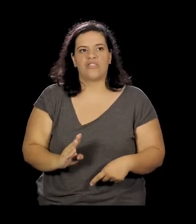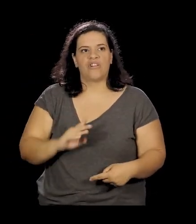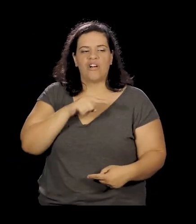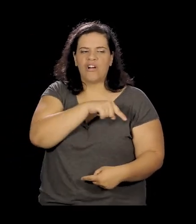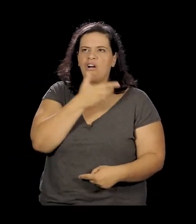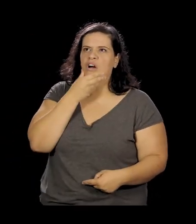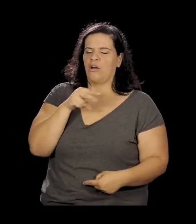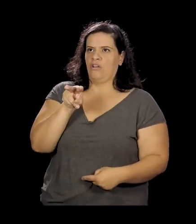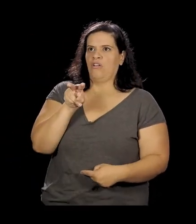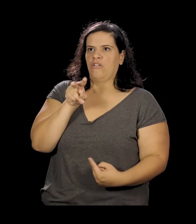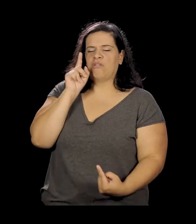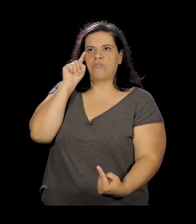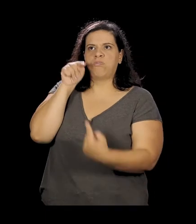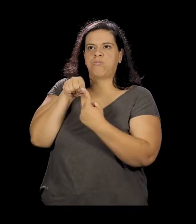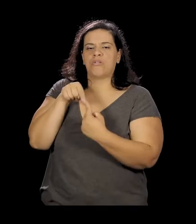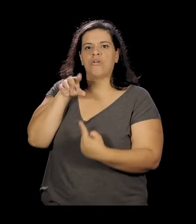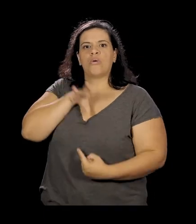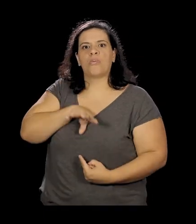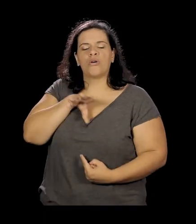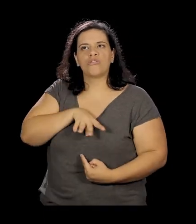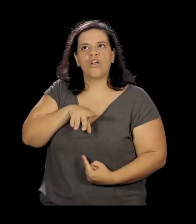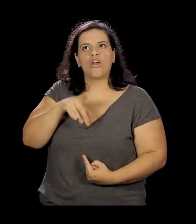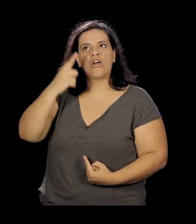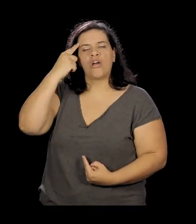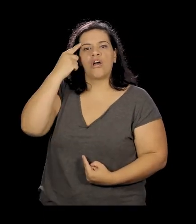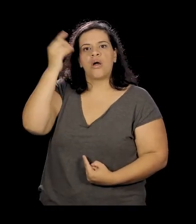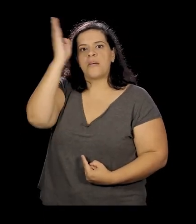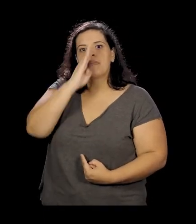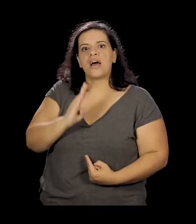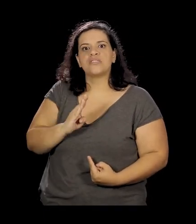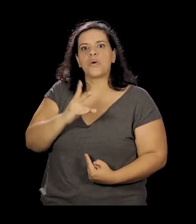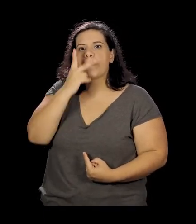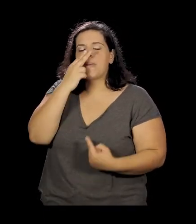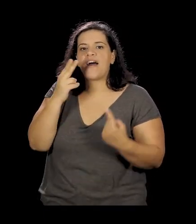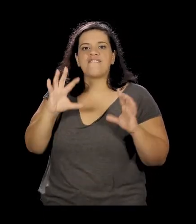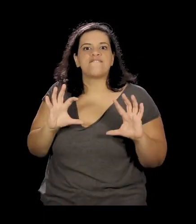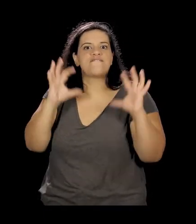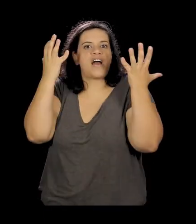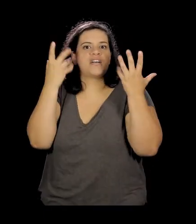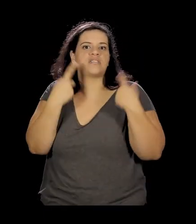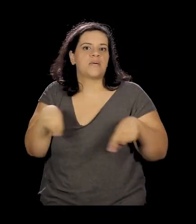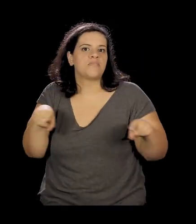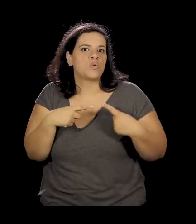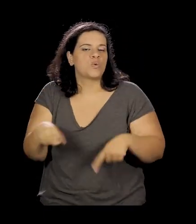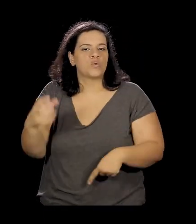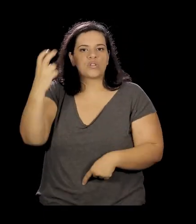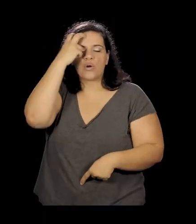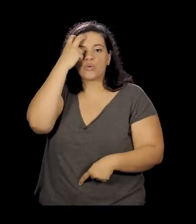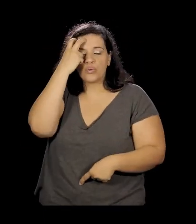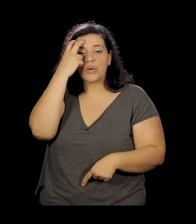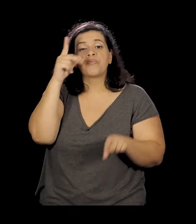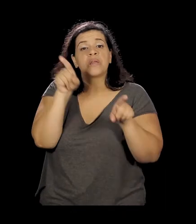Associava o português e o Brasil com festa, com música, com cultura.